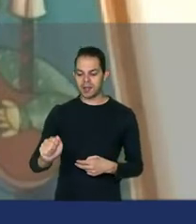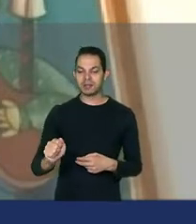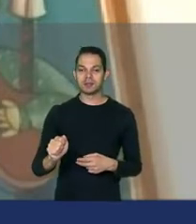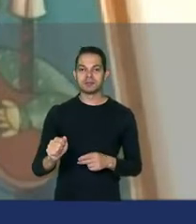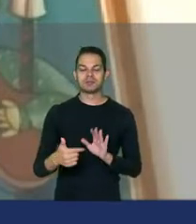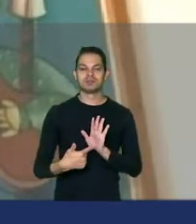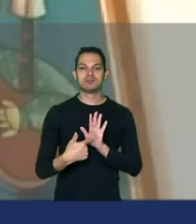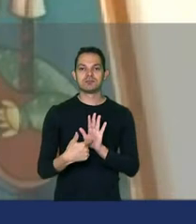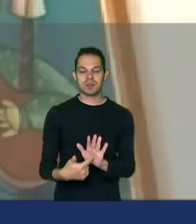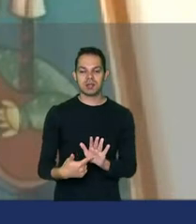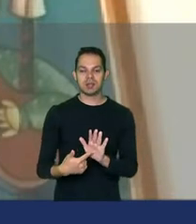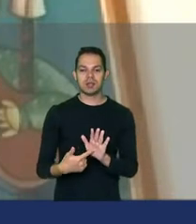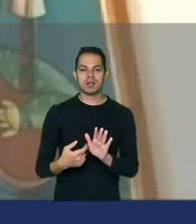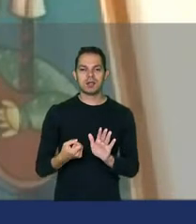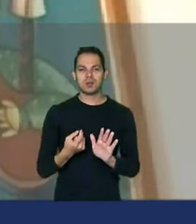EXPRESSÃO DA LUTA DE MILHARES, SENÃO MILHÕES DE